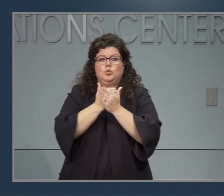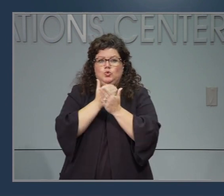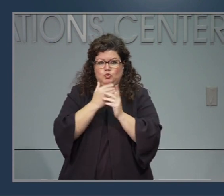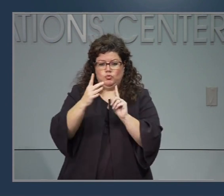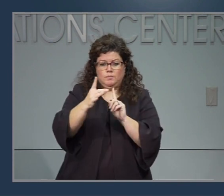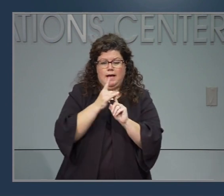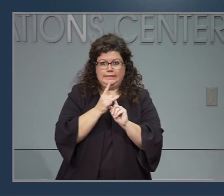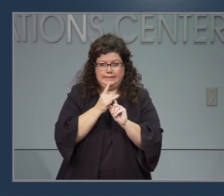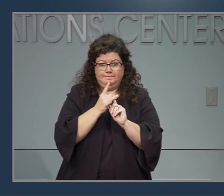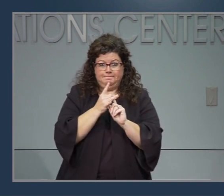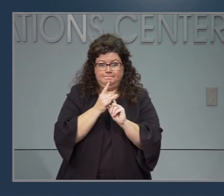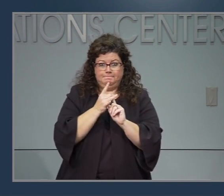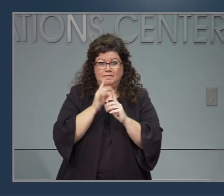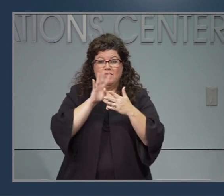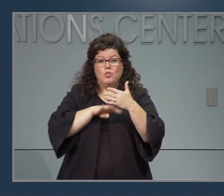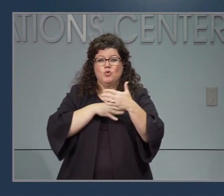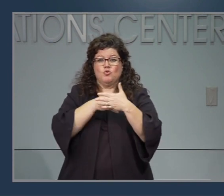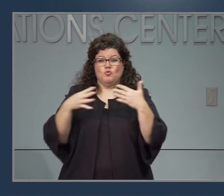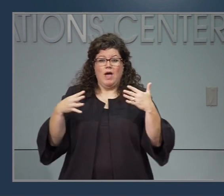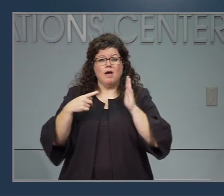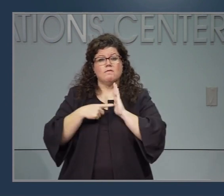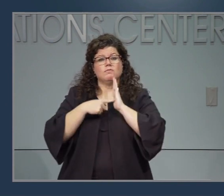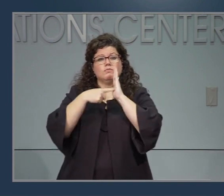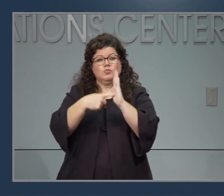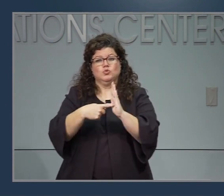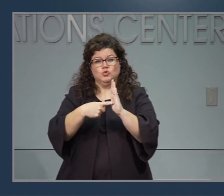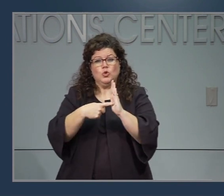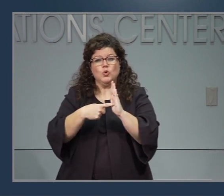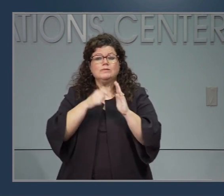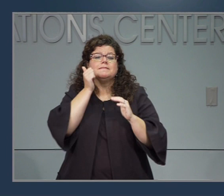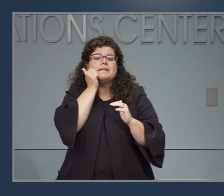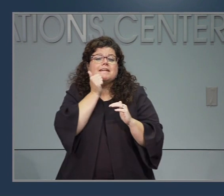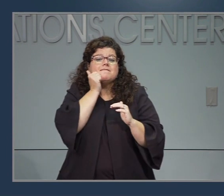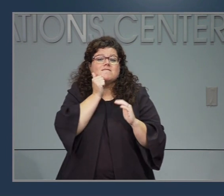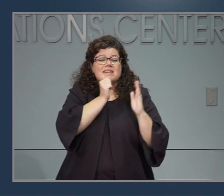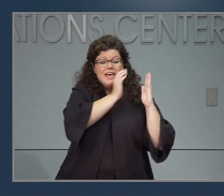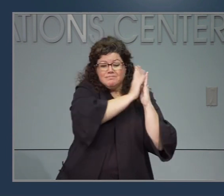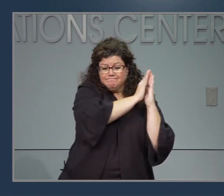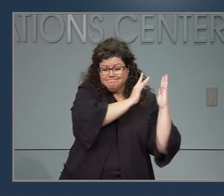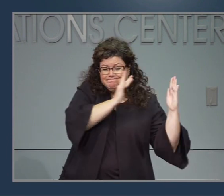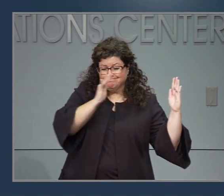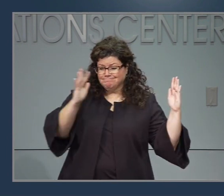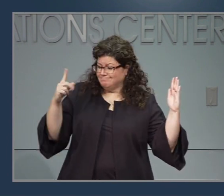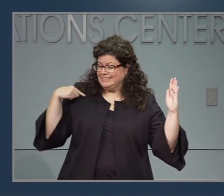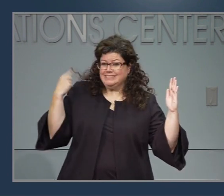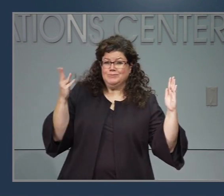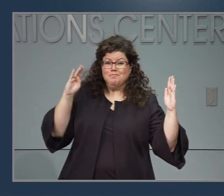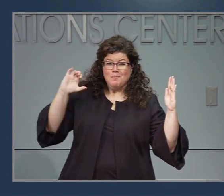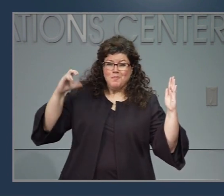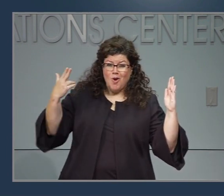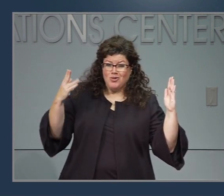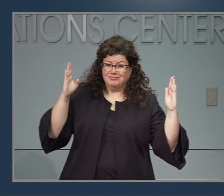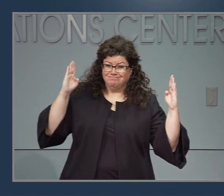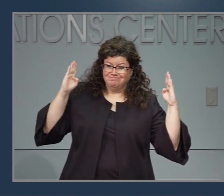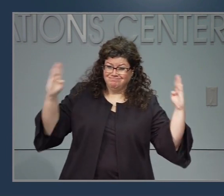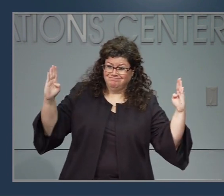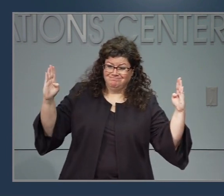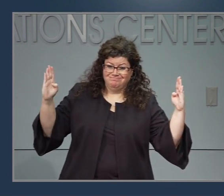confirmadas por laboratorio esta primera gráfica de casos presenta la trayectoria de nuevos casos desde el primero